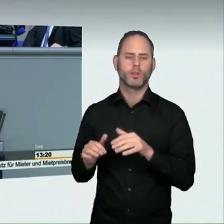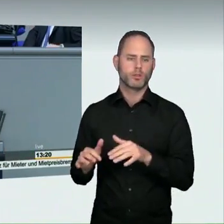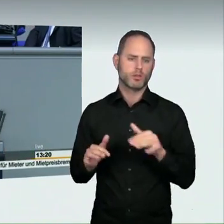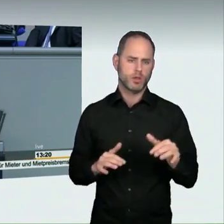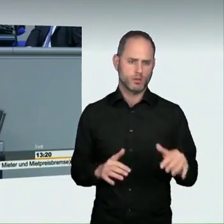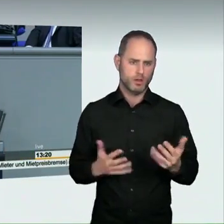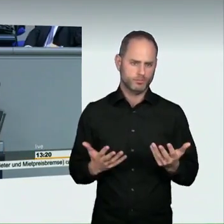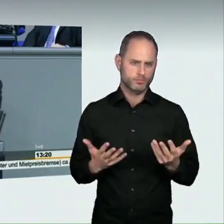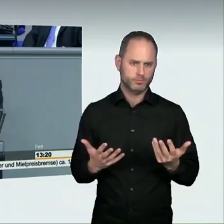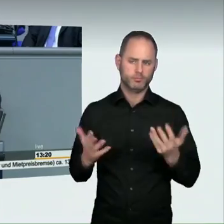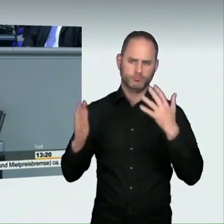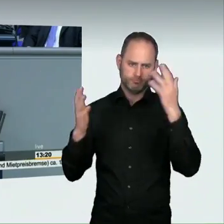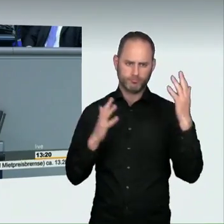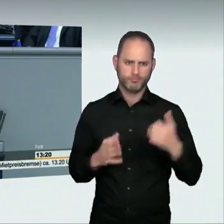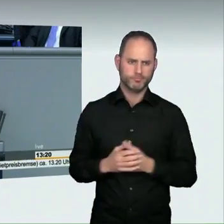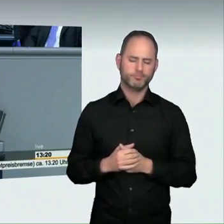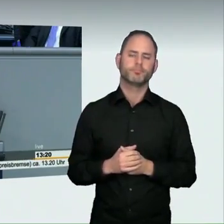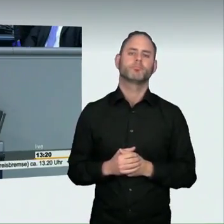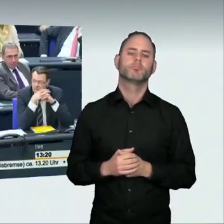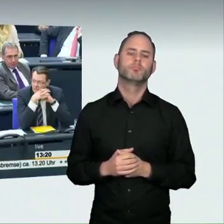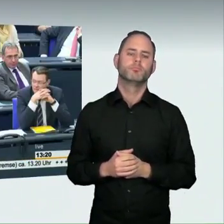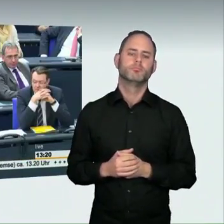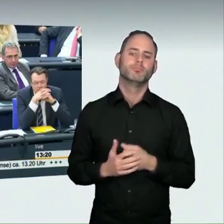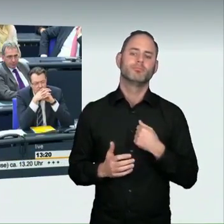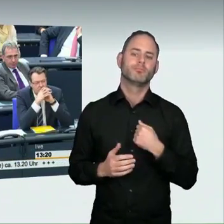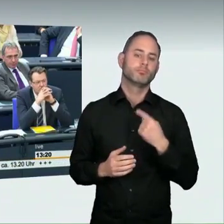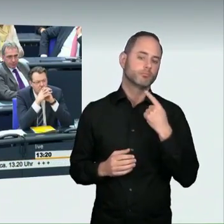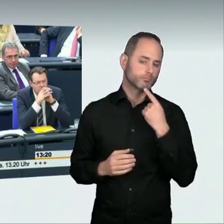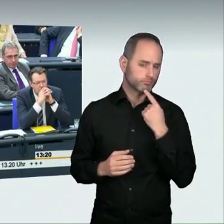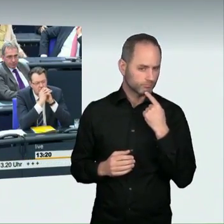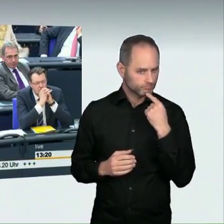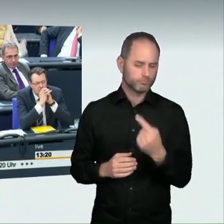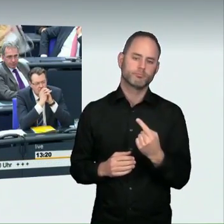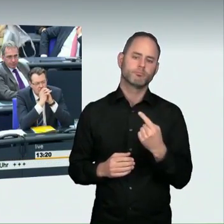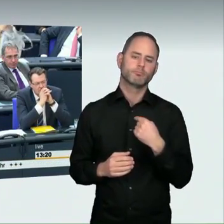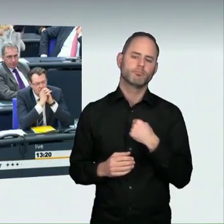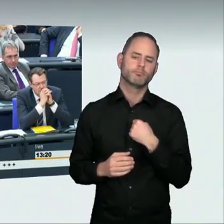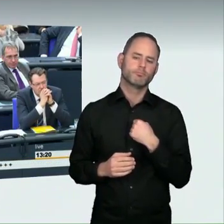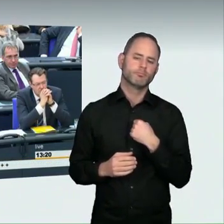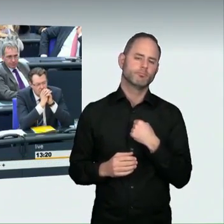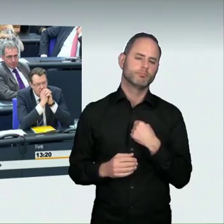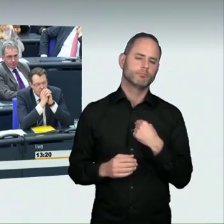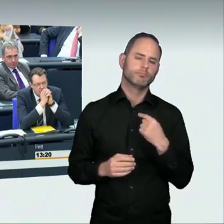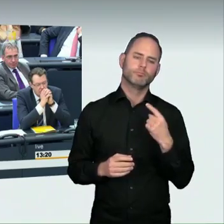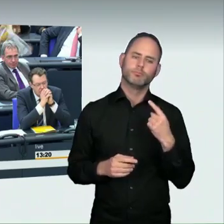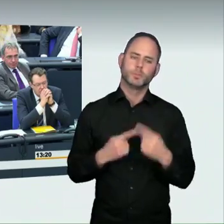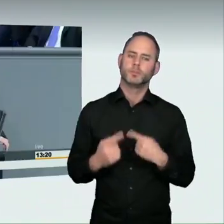mit Ihnen hier debattiert. Damals habe ich gesagt: Und täglich grüßt das Unionsmurmeltier! Ich wiederhole das an dieser Stelle.